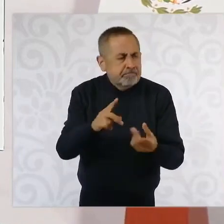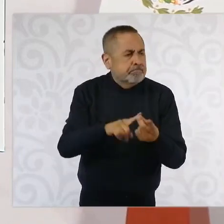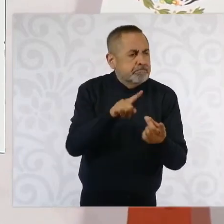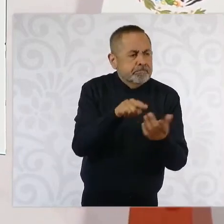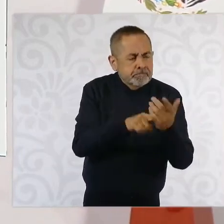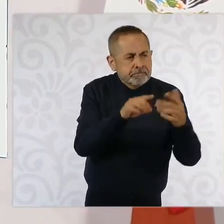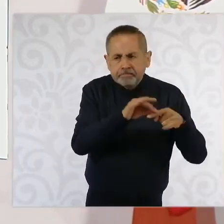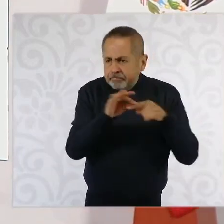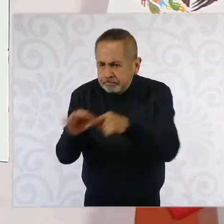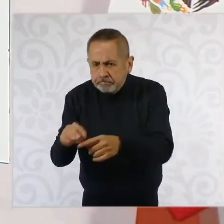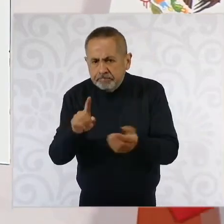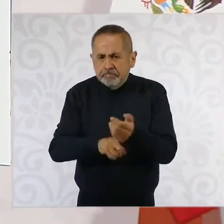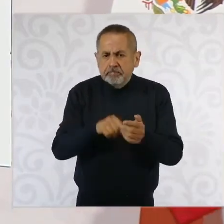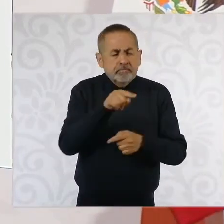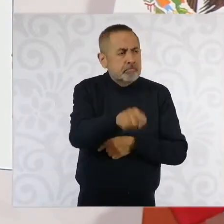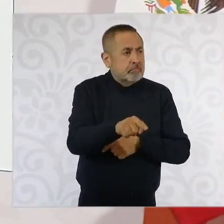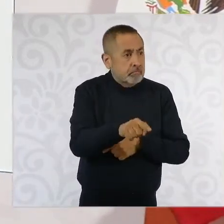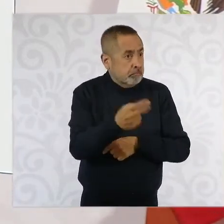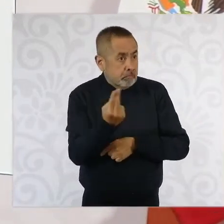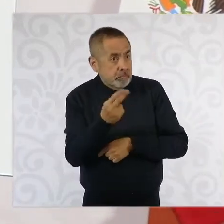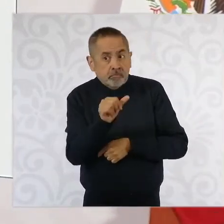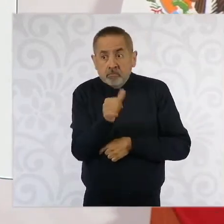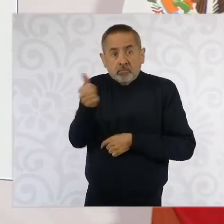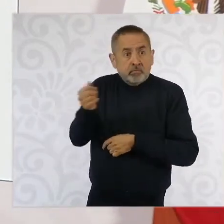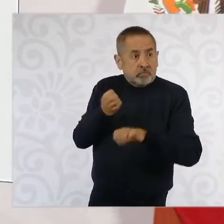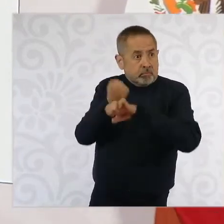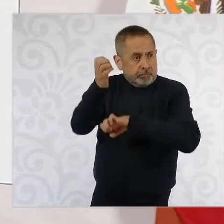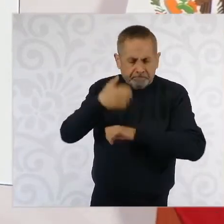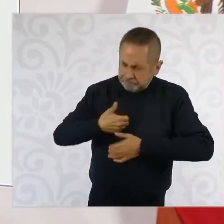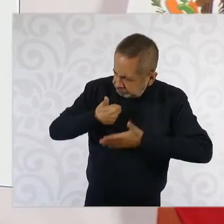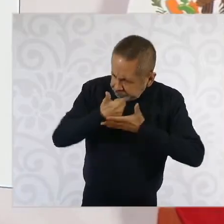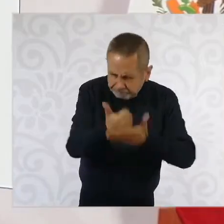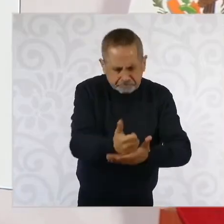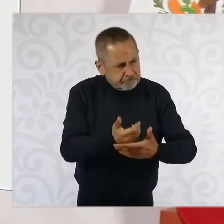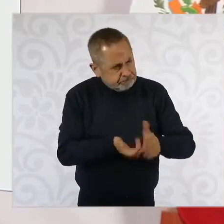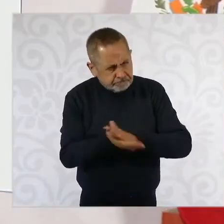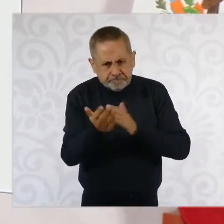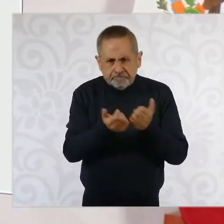que se trasladen a sus estados los podamos ayudar a trasladarse que tengan todos los